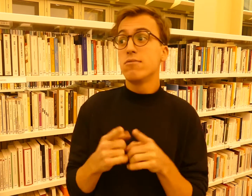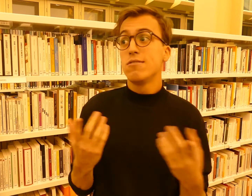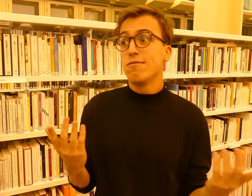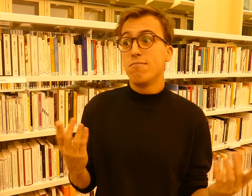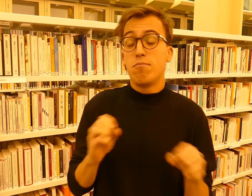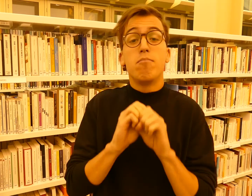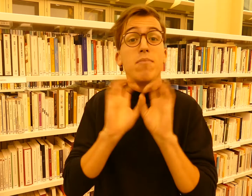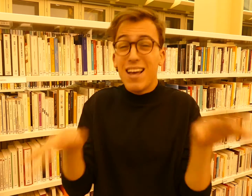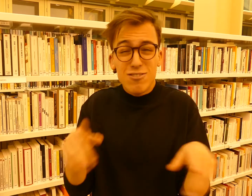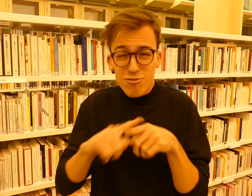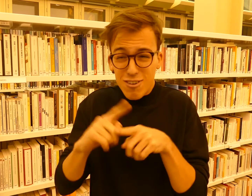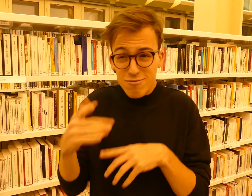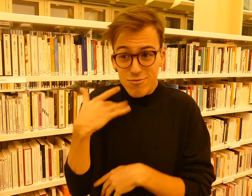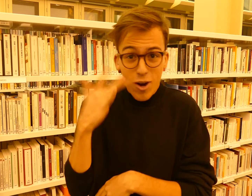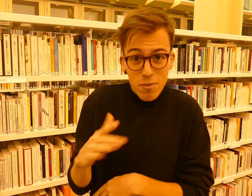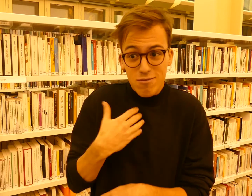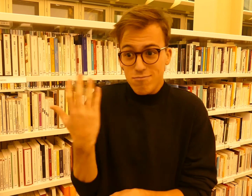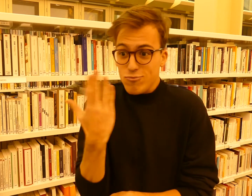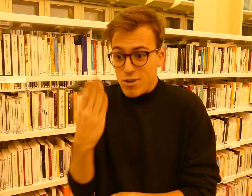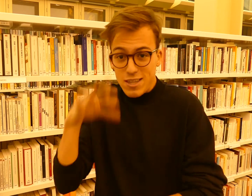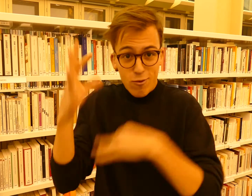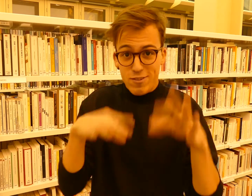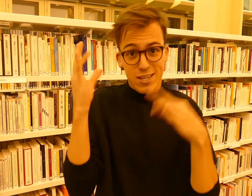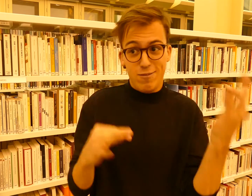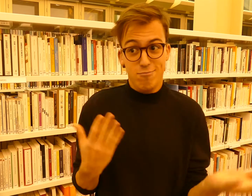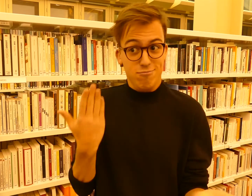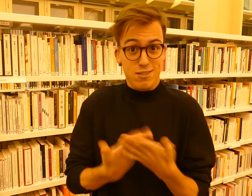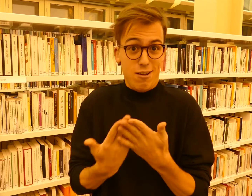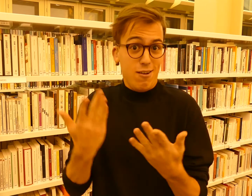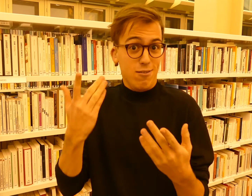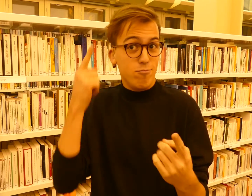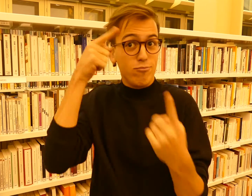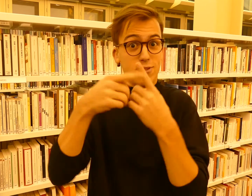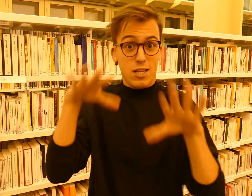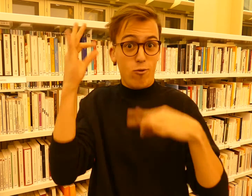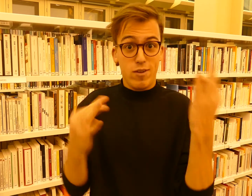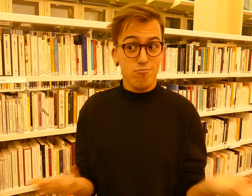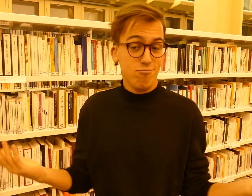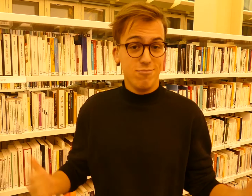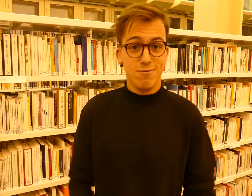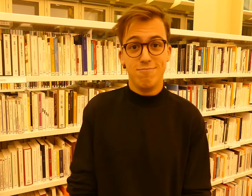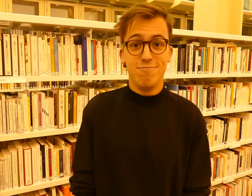Il y a également plein de choses méconnues et cet endroit me permet de les découvrir. Voilà c'est ça, le but c'est de faire des nouvelles découvertes.